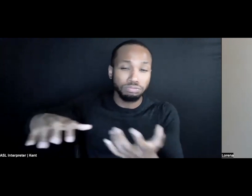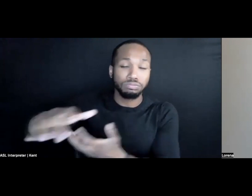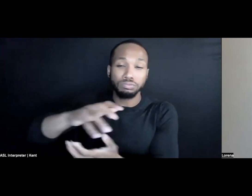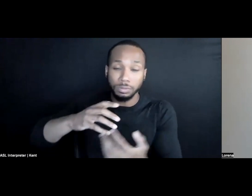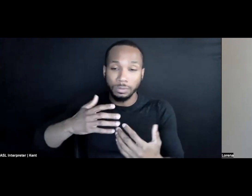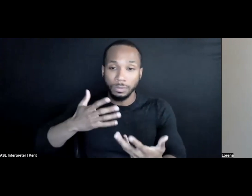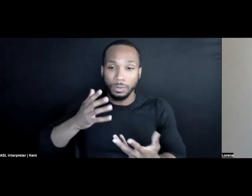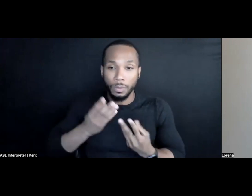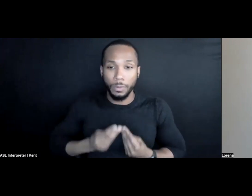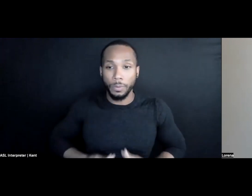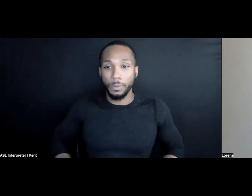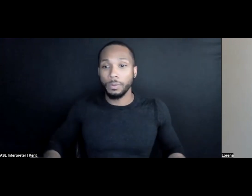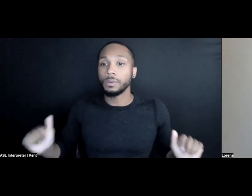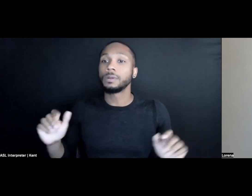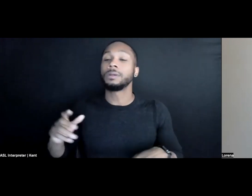deberes de mañana me sobrepasen.